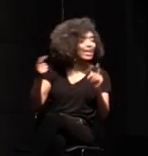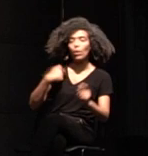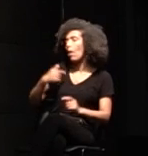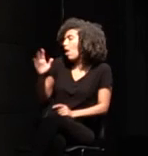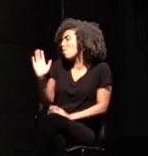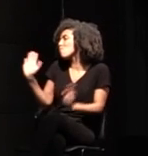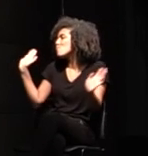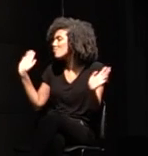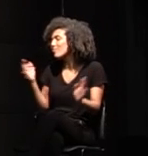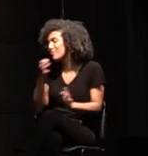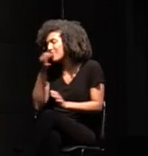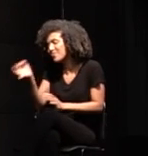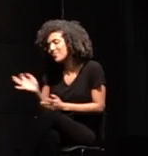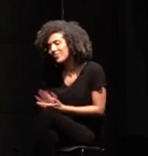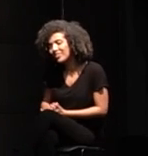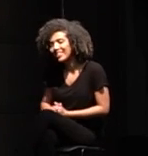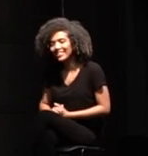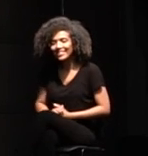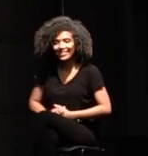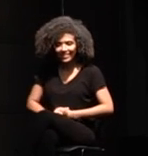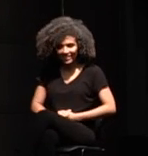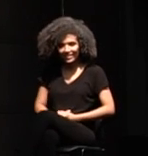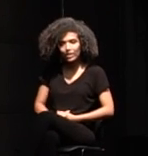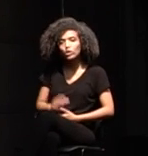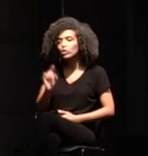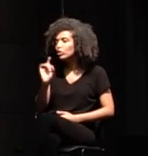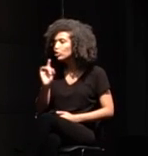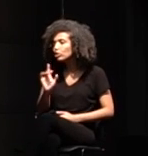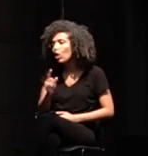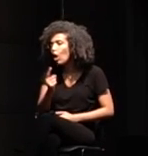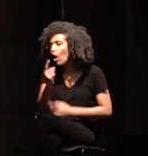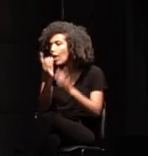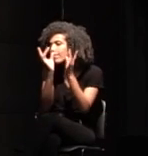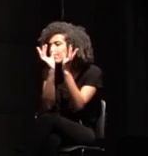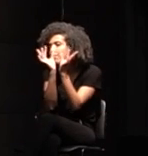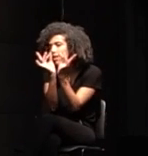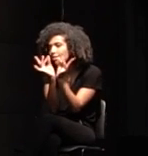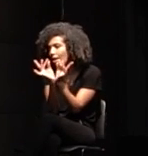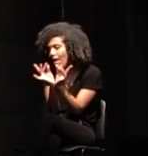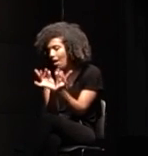Bom, então, um detalhe técnico.